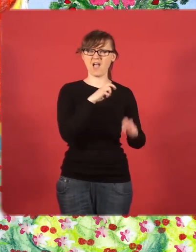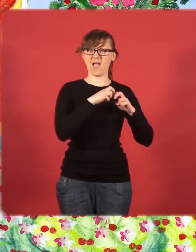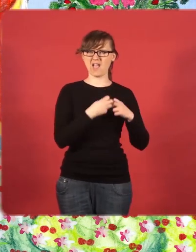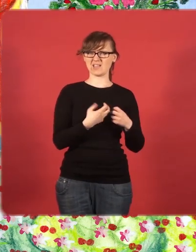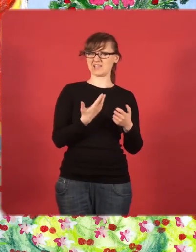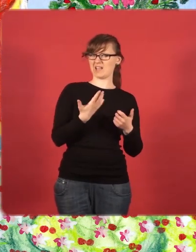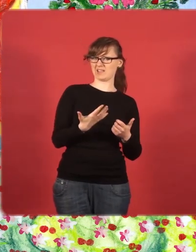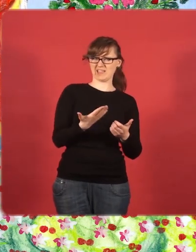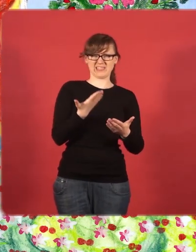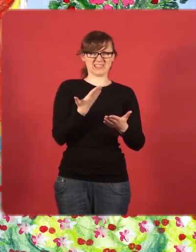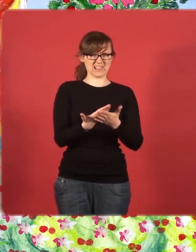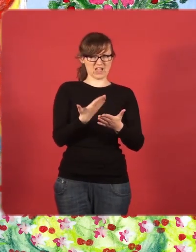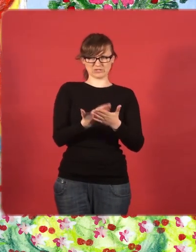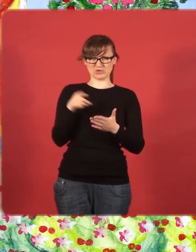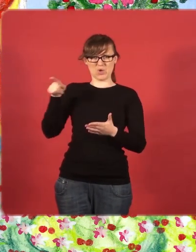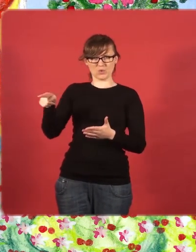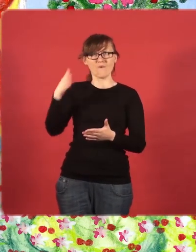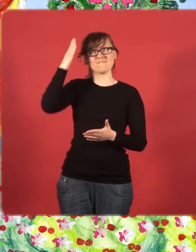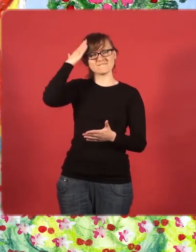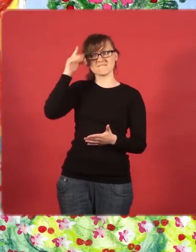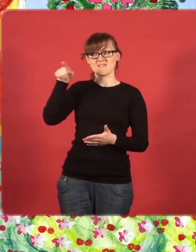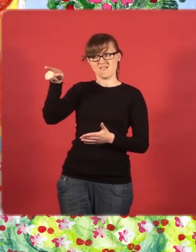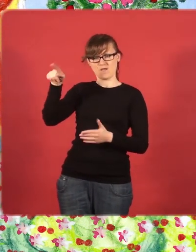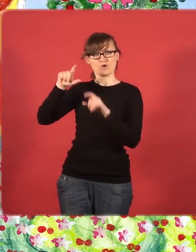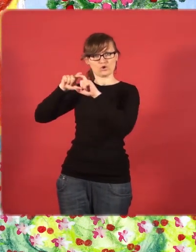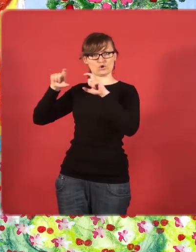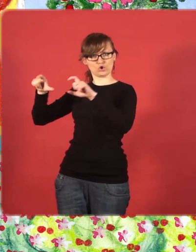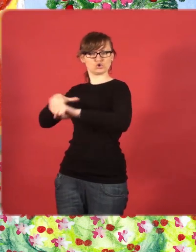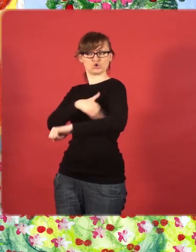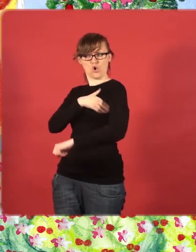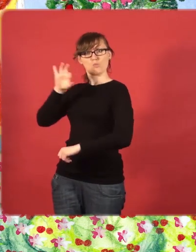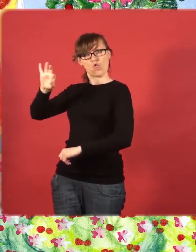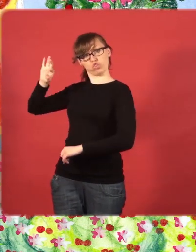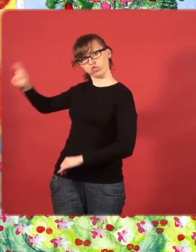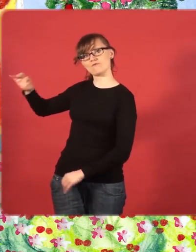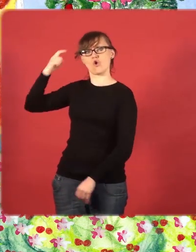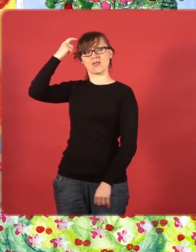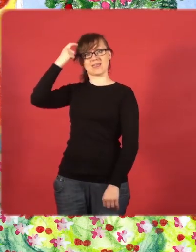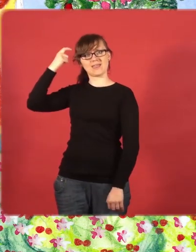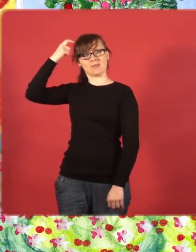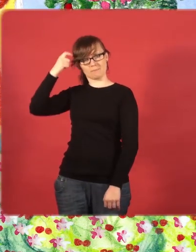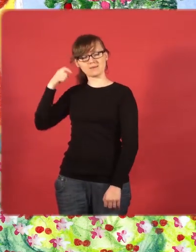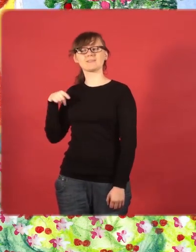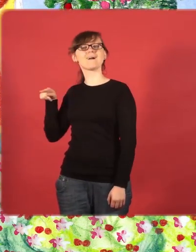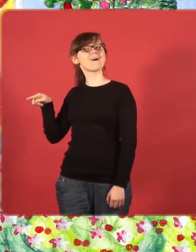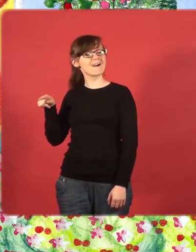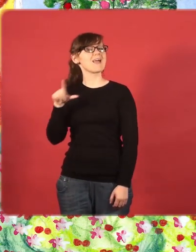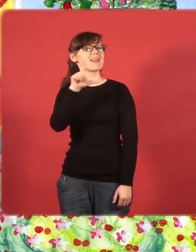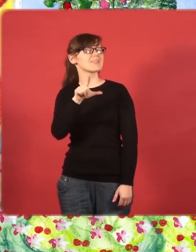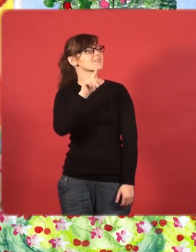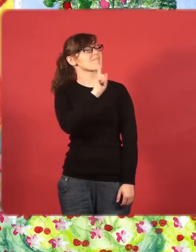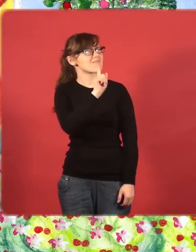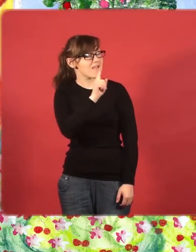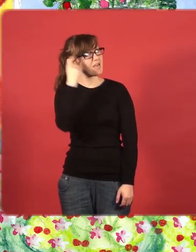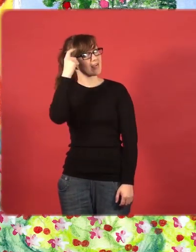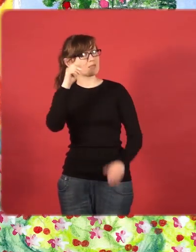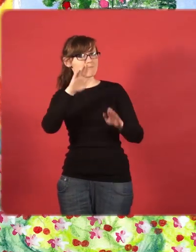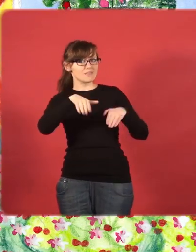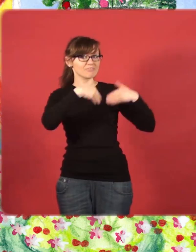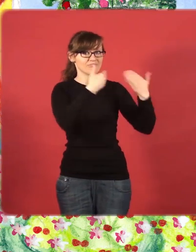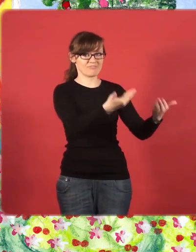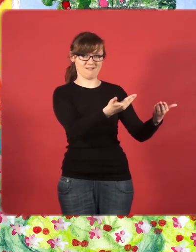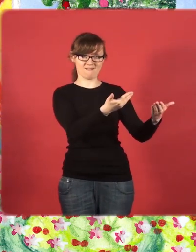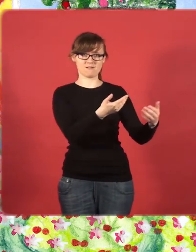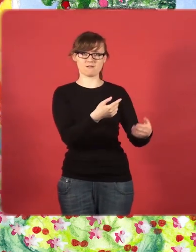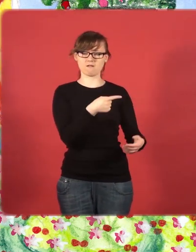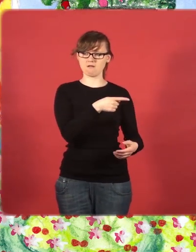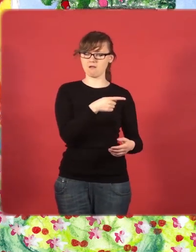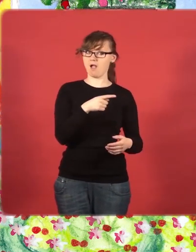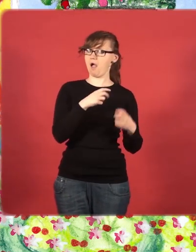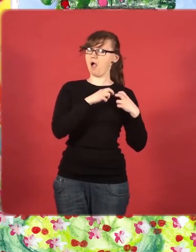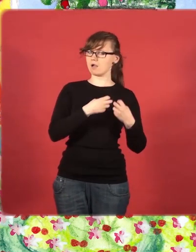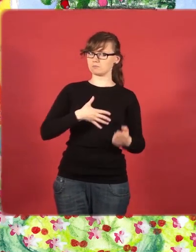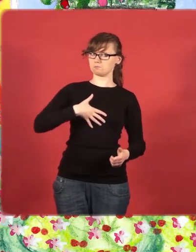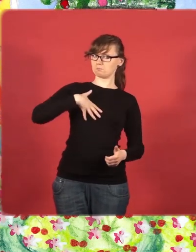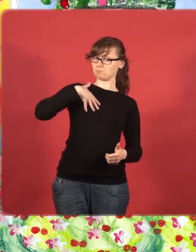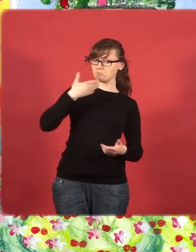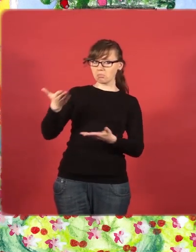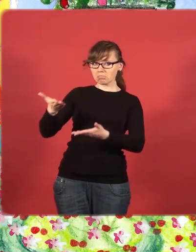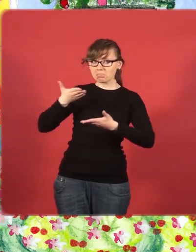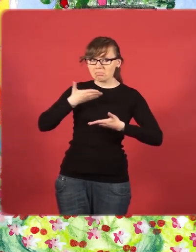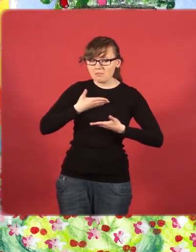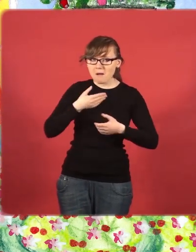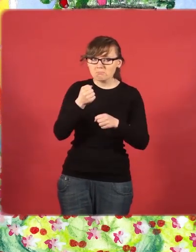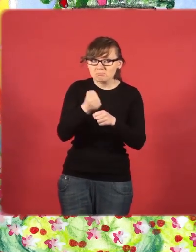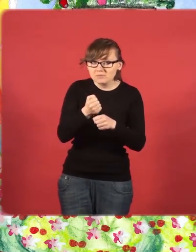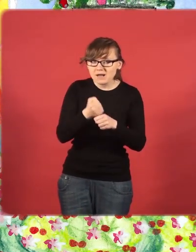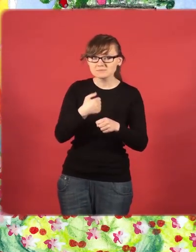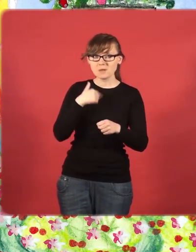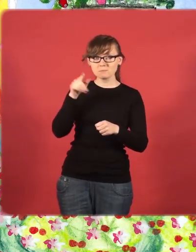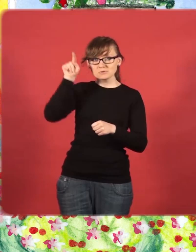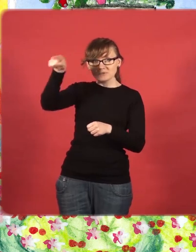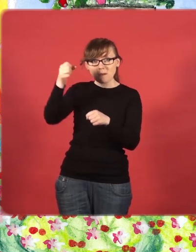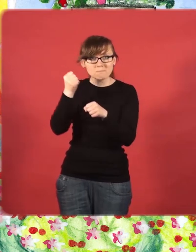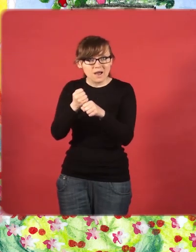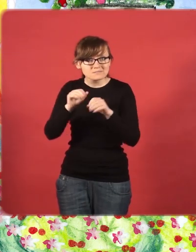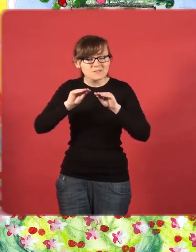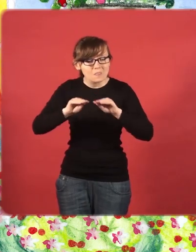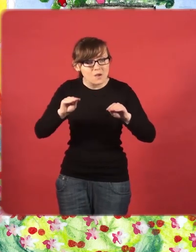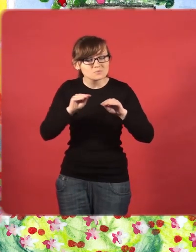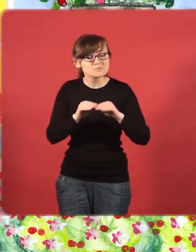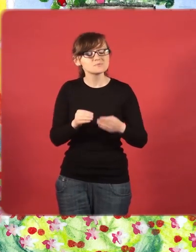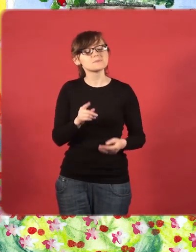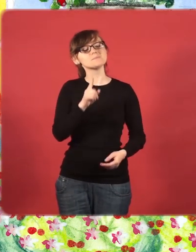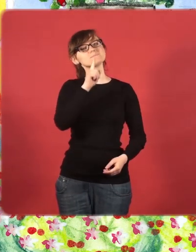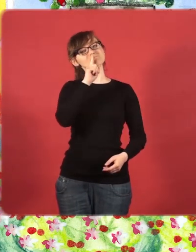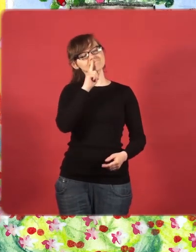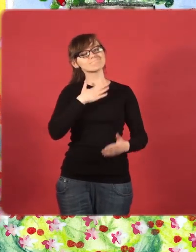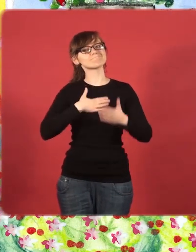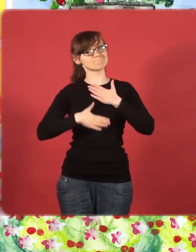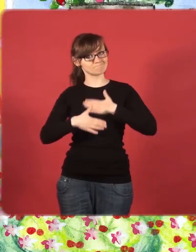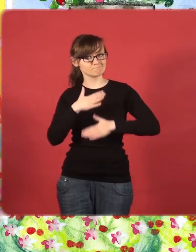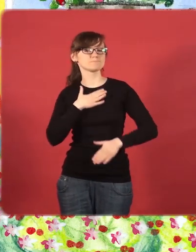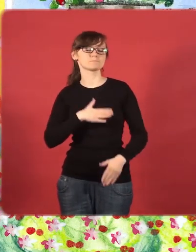Zaskoczona dziewczyna usłyszała, że Gilbert zrezygnował z posady, kiedy dowiedział się, że Ania zostaje na Zielonym Wzgórzu.